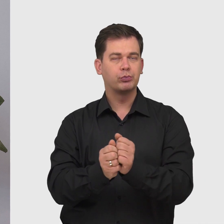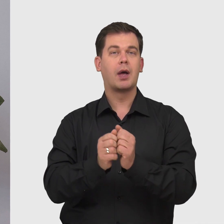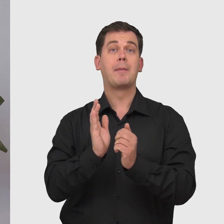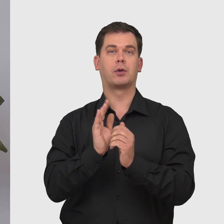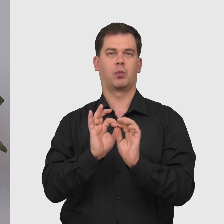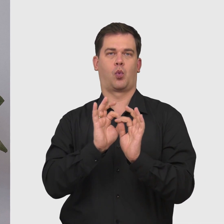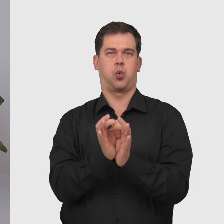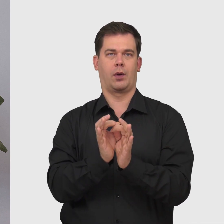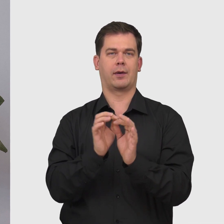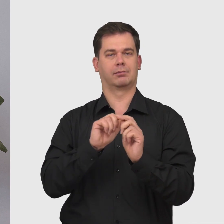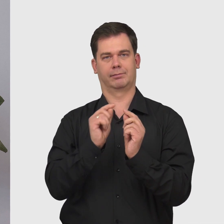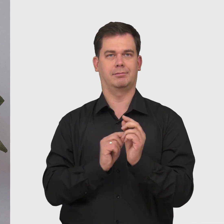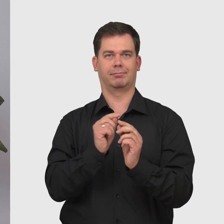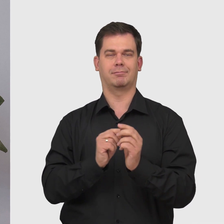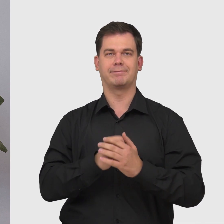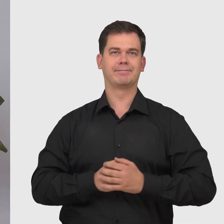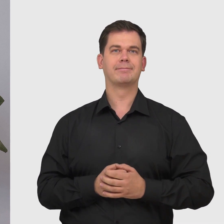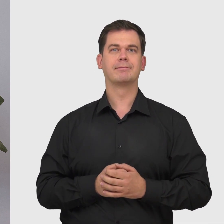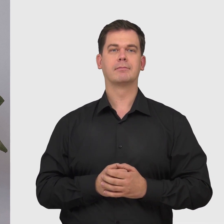z którego następnie uformujesz wonne kule.